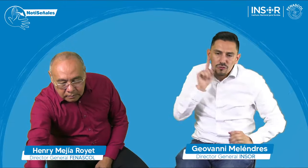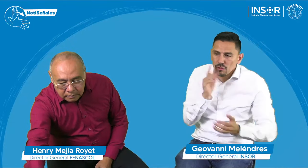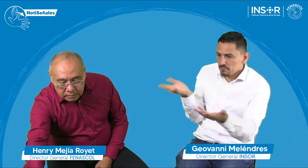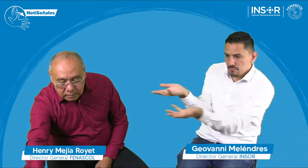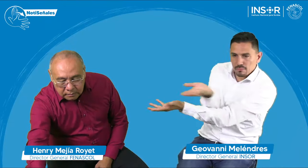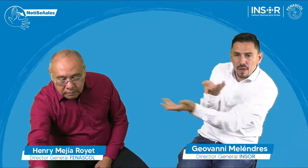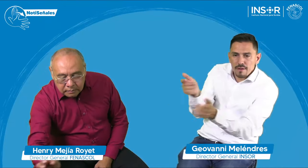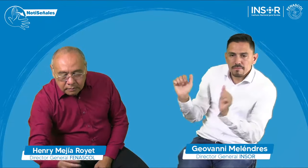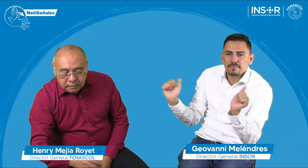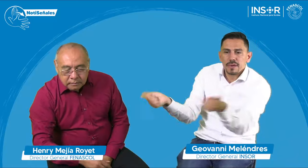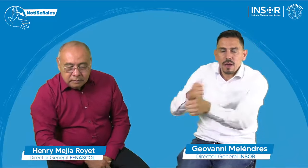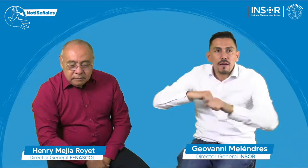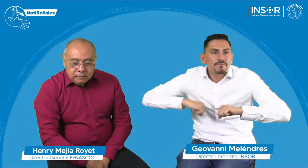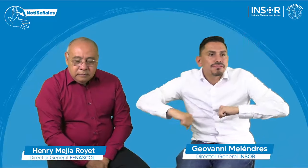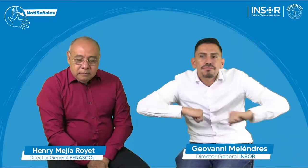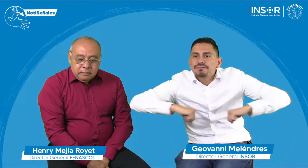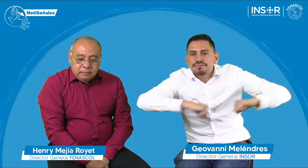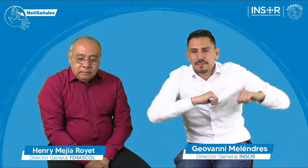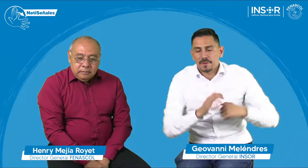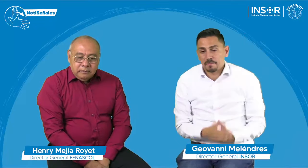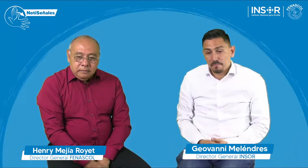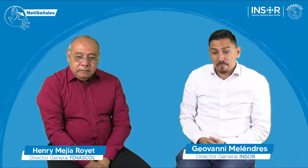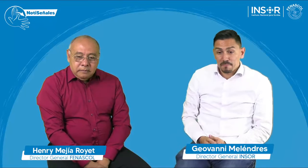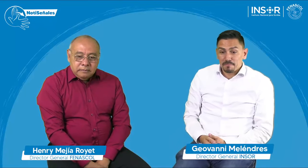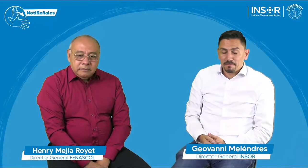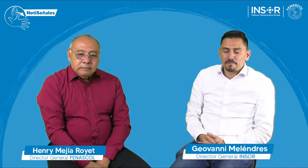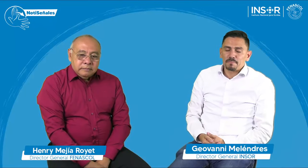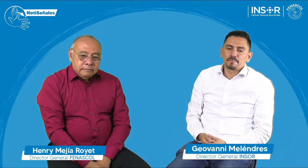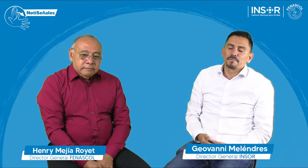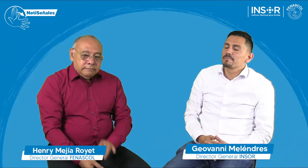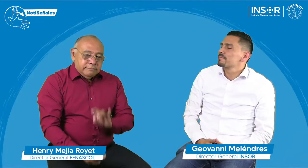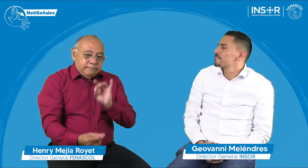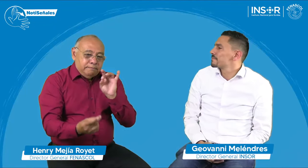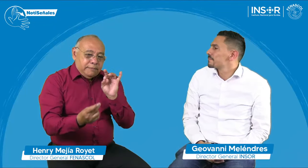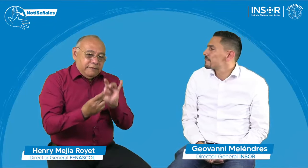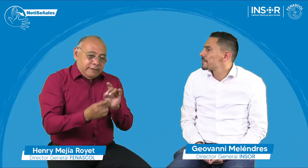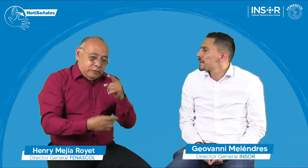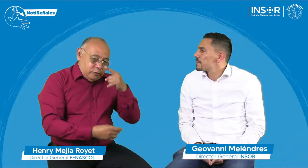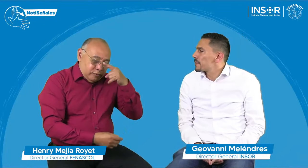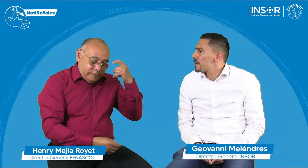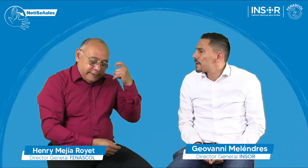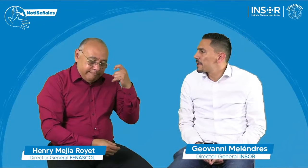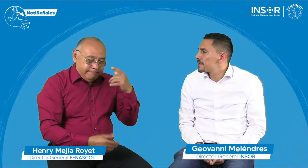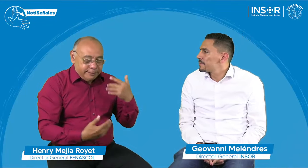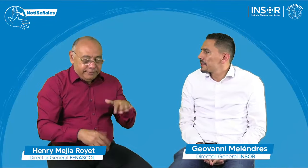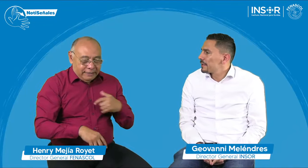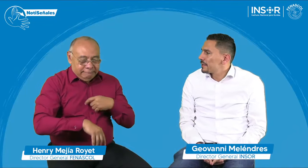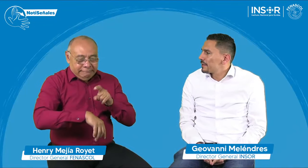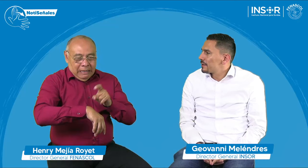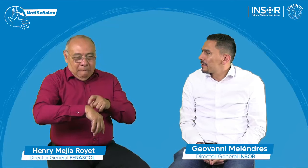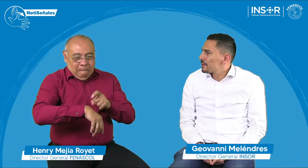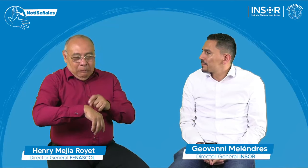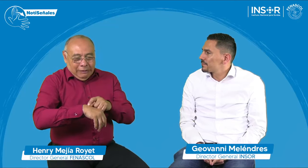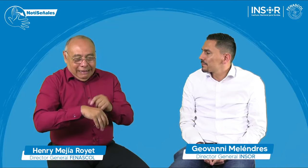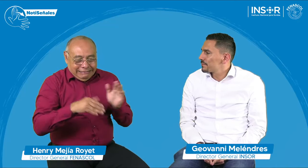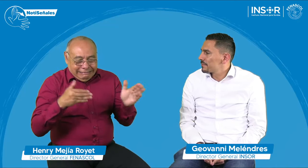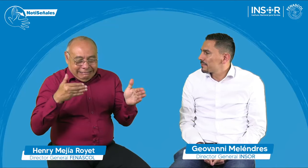organizaciones, Fenascol, las asociaciones con los ciudadanos